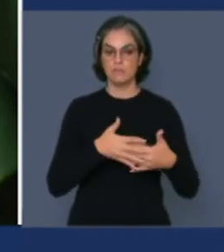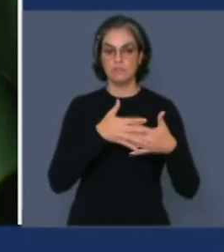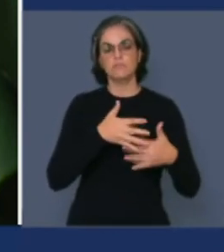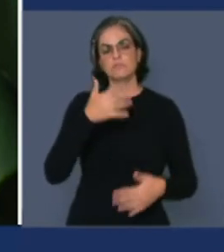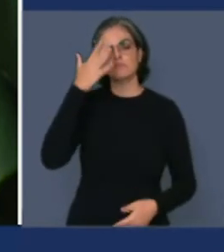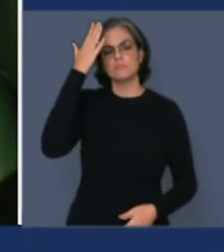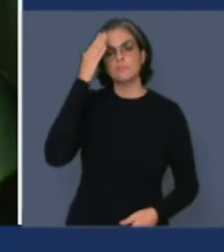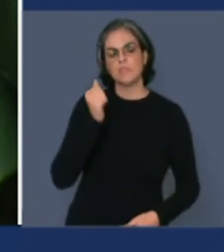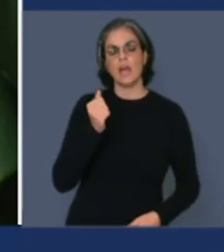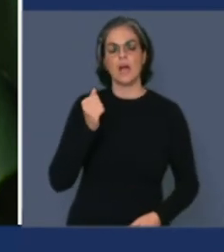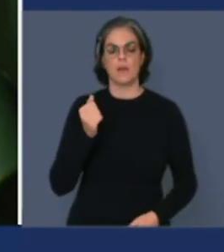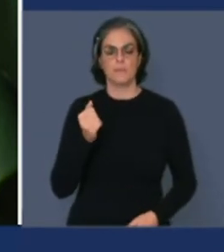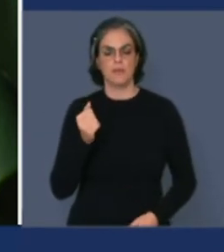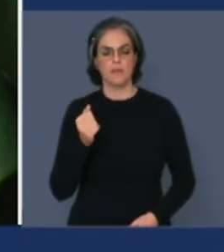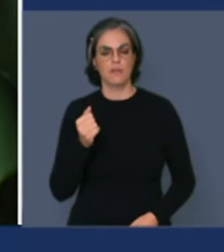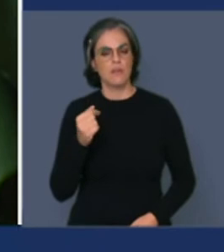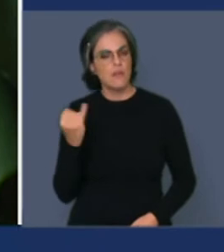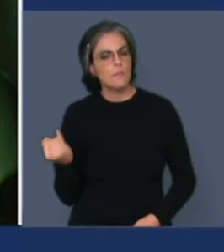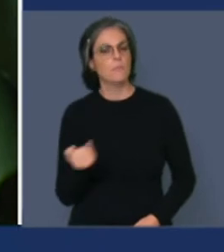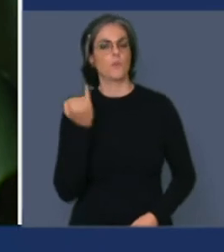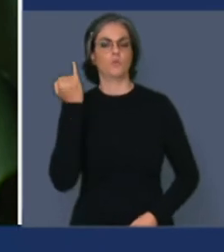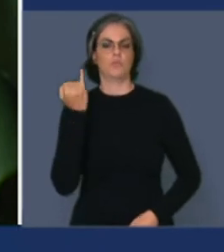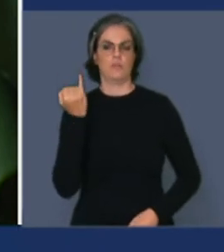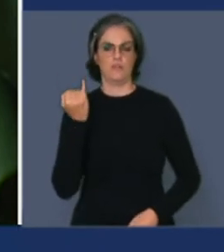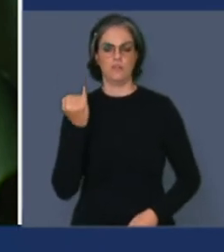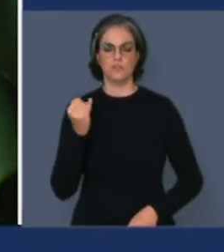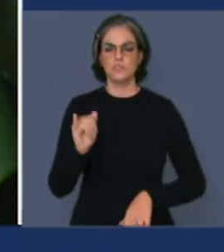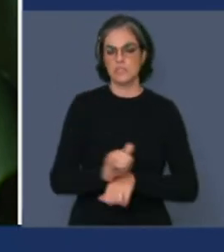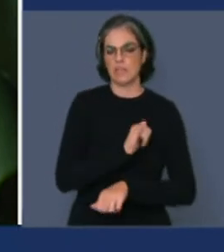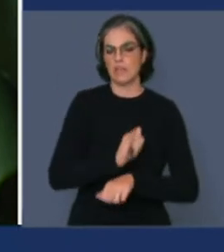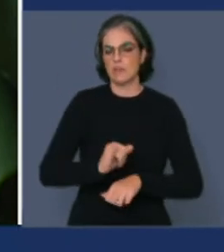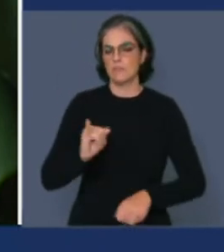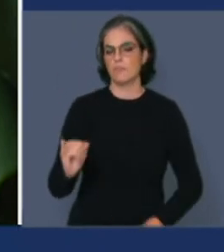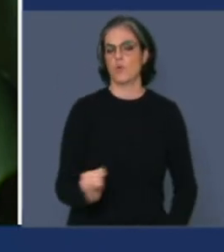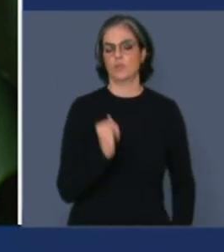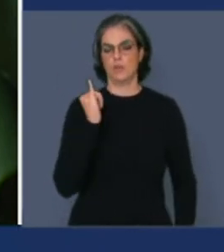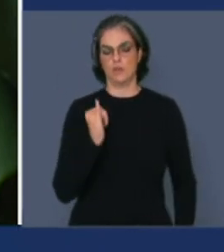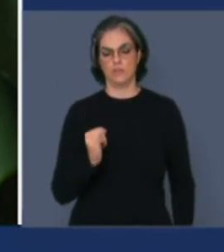QUE OS ESTADOS UNIDOS ENTENDE COMO ESTRATÉGICA, PORTANTO, NUNCA ESTEVE NEM NUNCA ESTARÁ